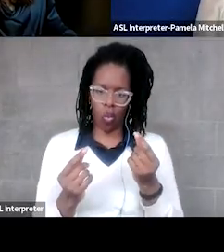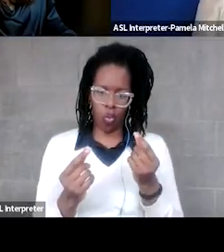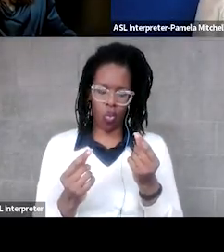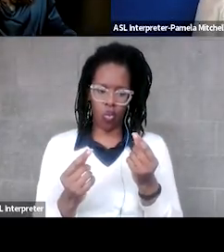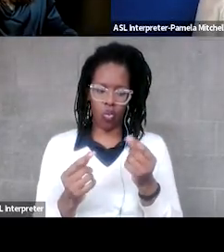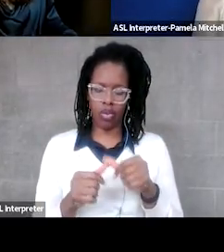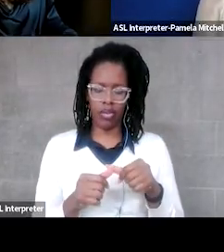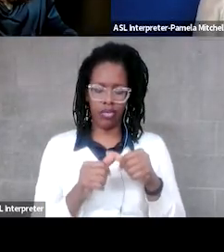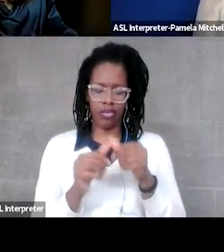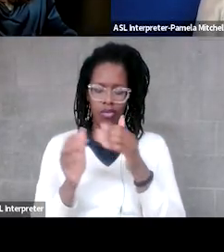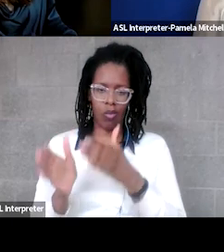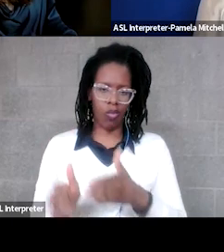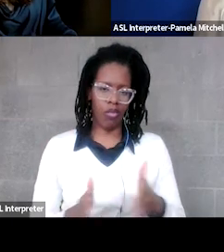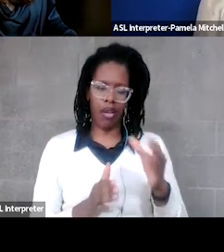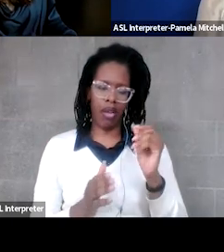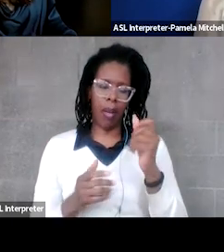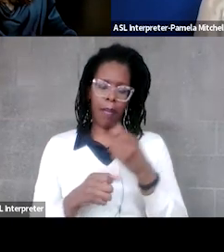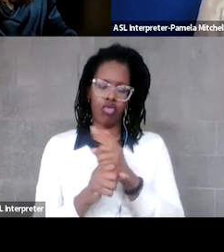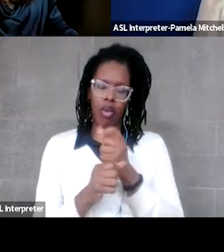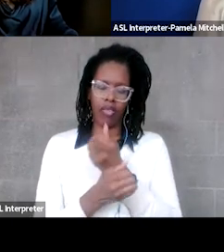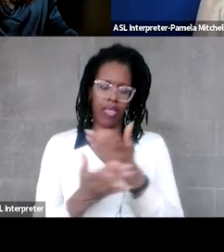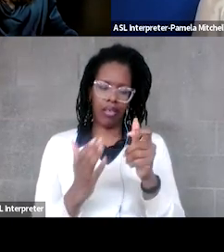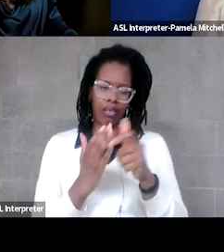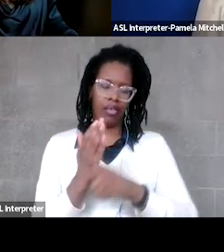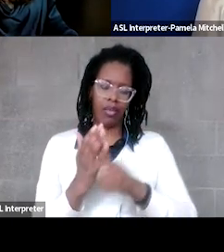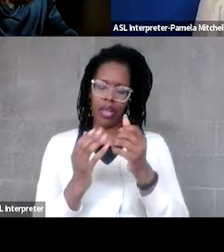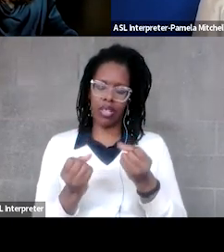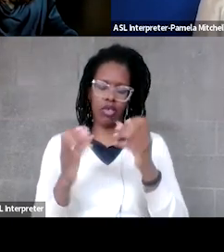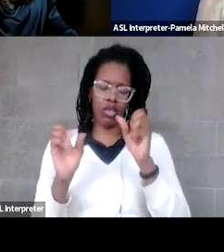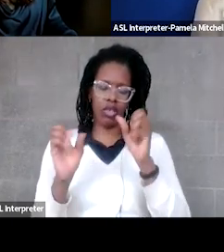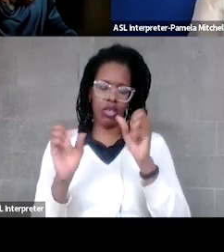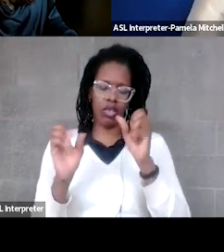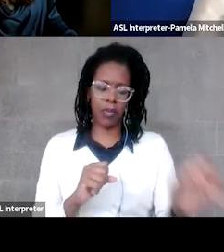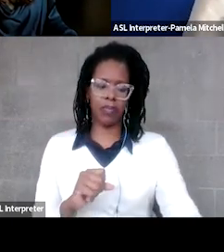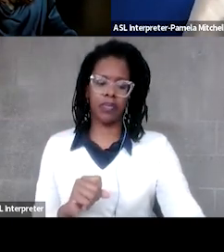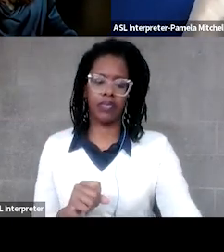y automatizar tanto como sea posible. Entonces, por ejemplo, con el 3288,